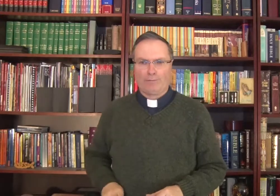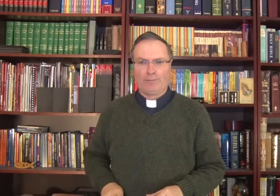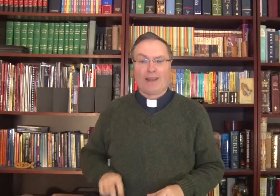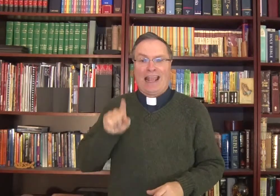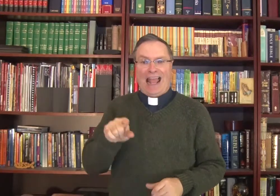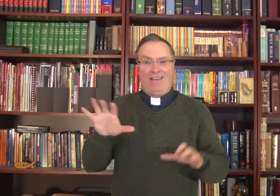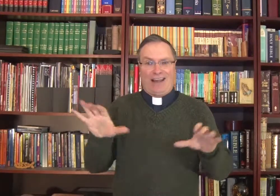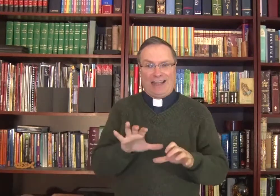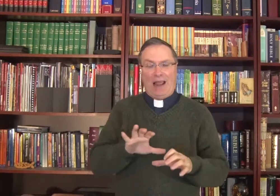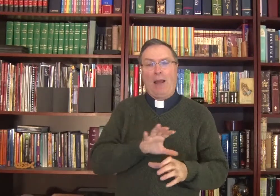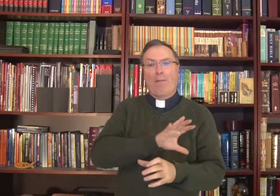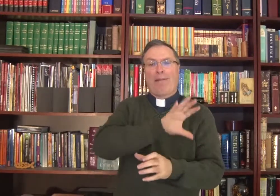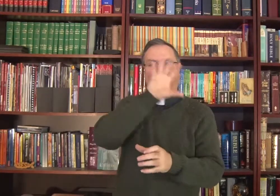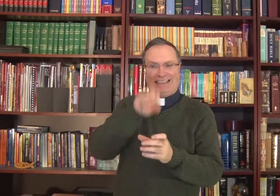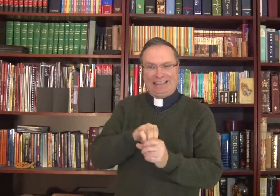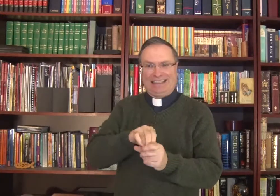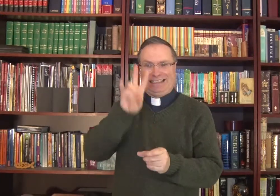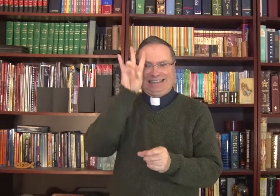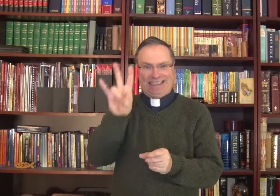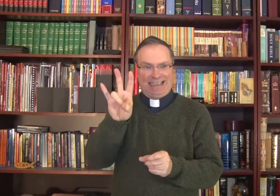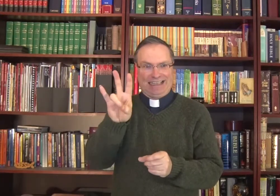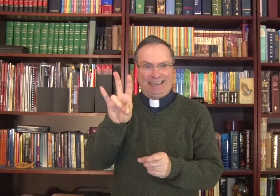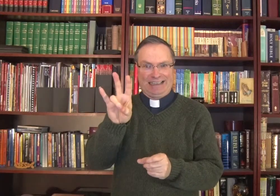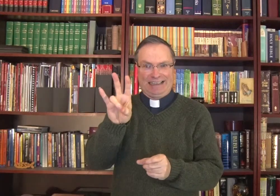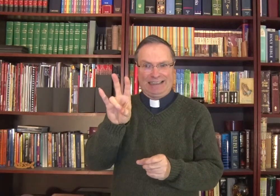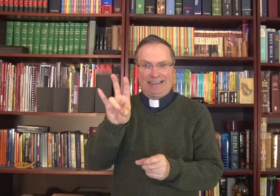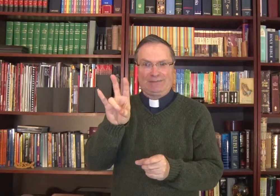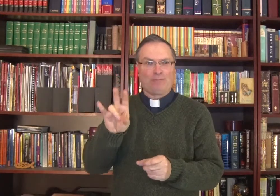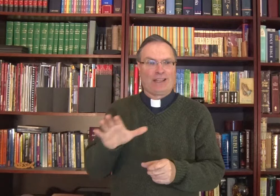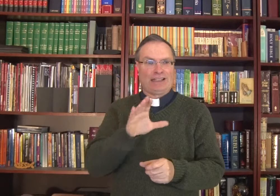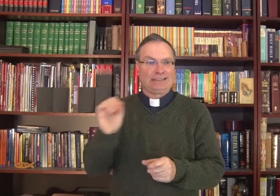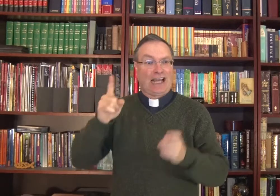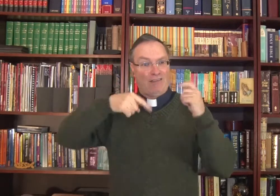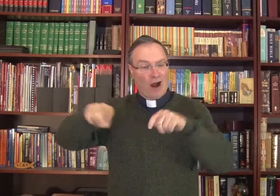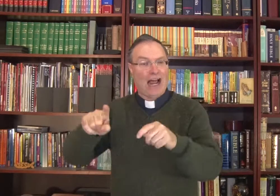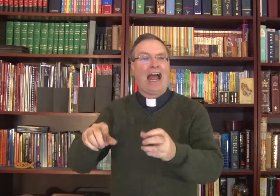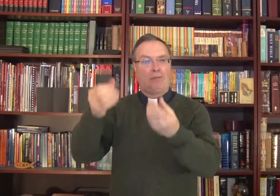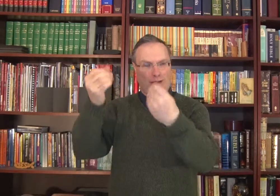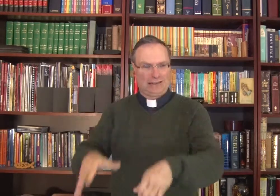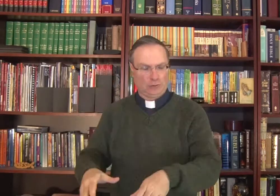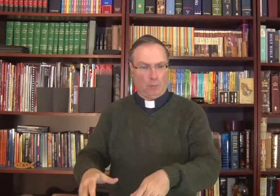elle fait partie des sept et s'en va à la perdition.